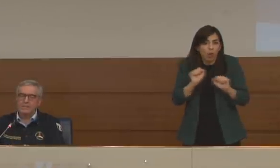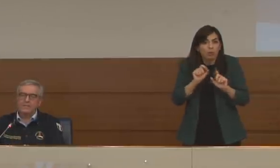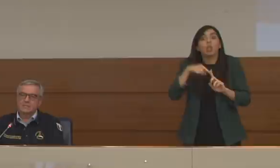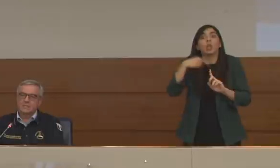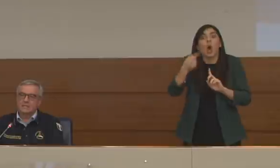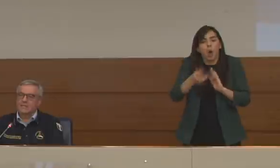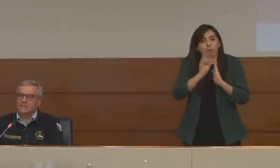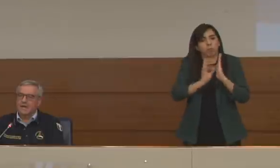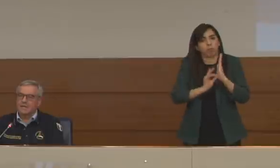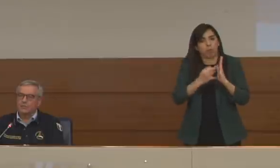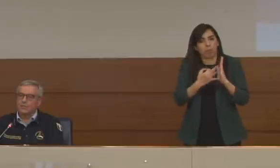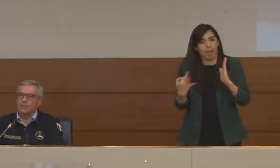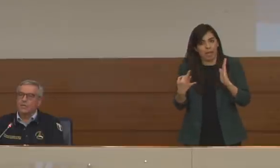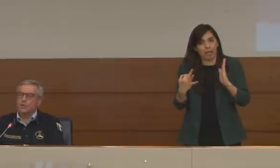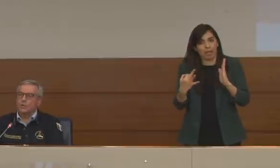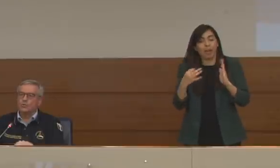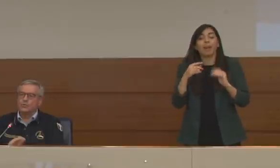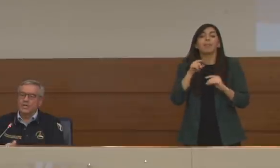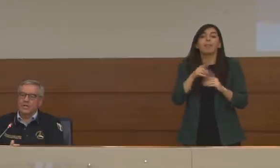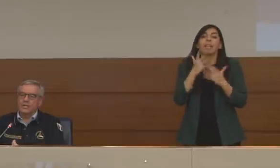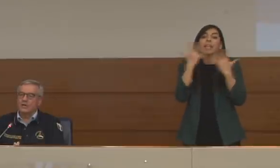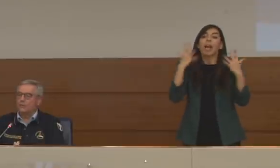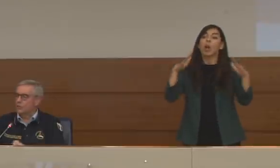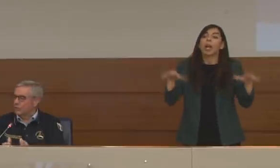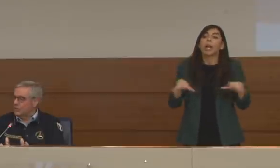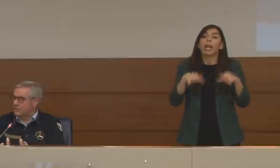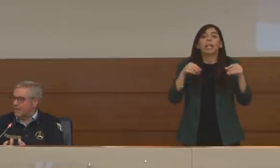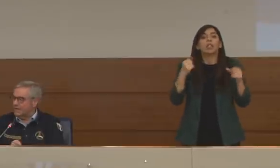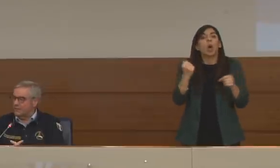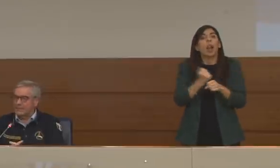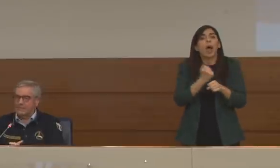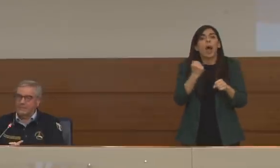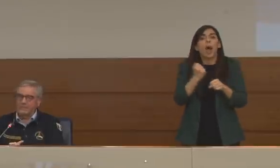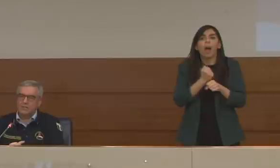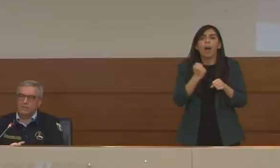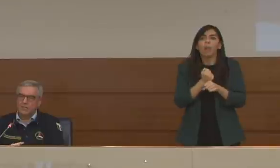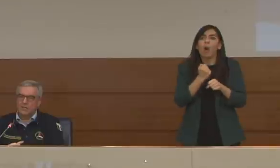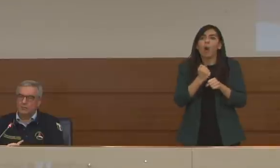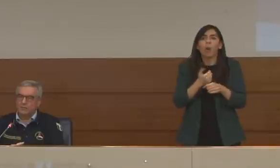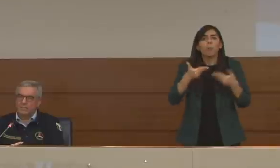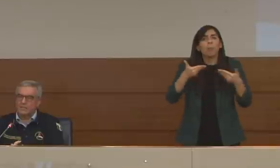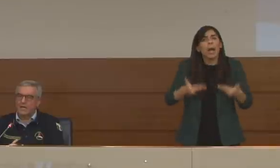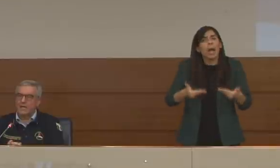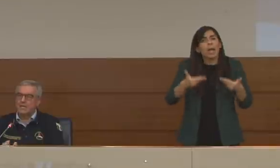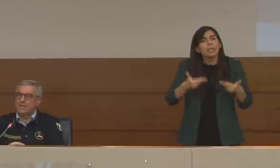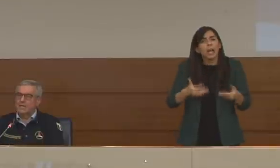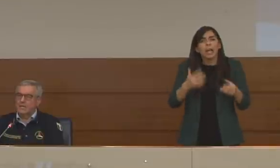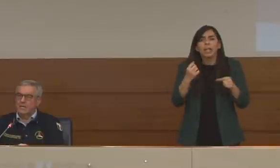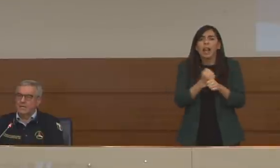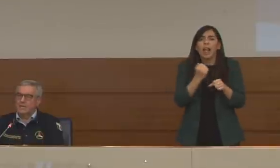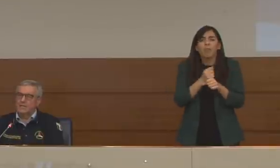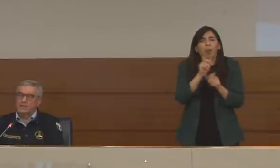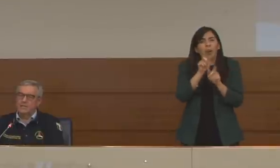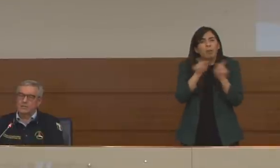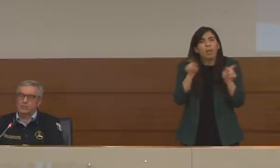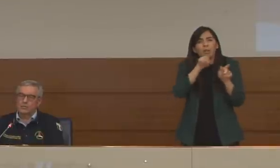Si è trattato di un lavoro immane da parte dei medici della Lombardia e sono